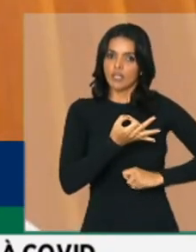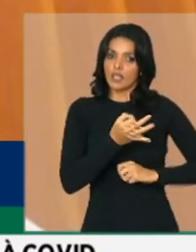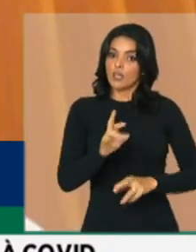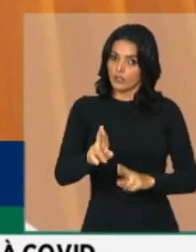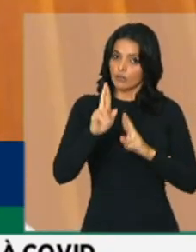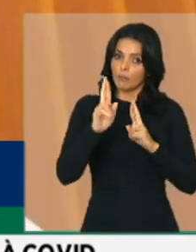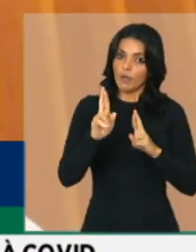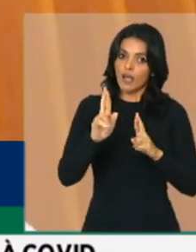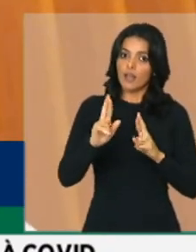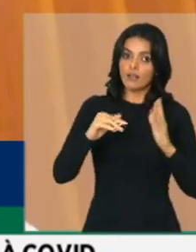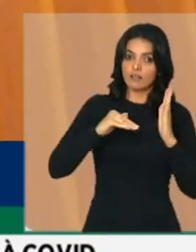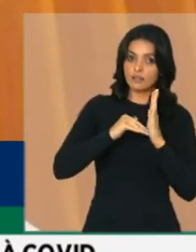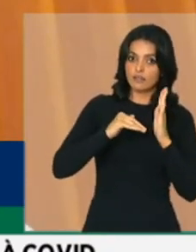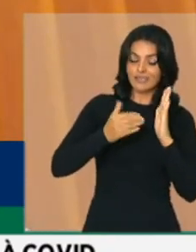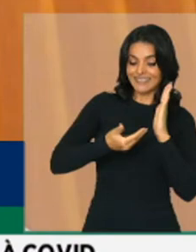COMETIDOS DURANTE A PANDEMIA. FELIZMENTE O SENADO QUIS E